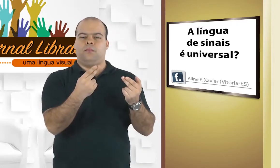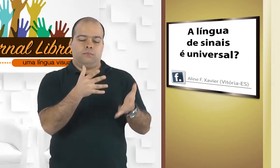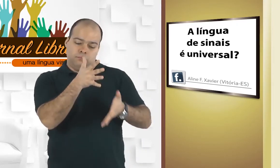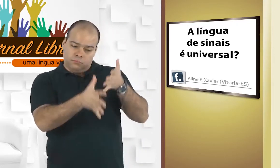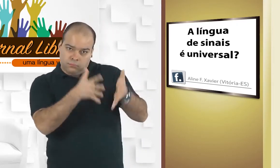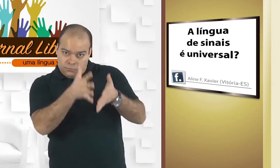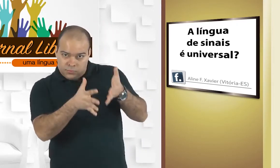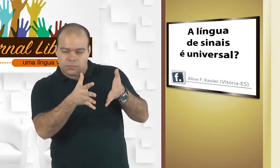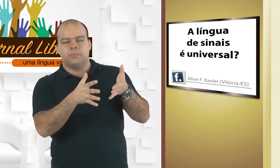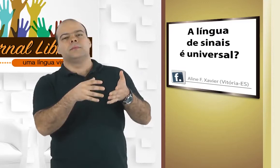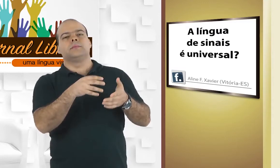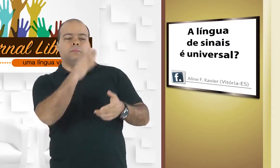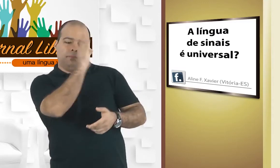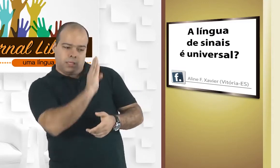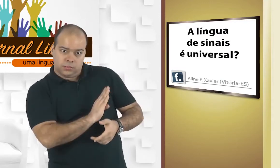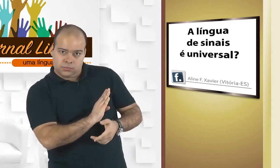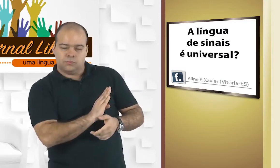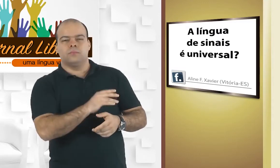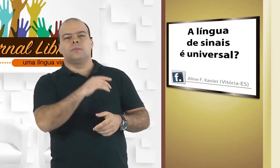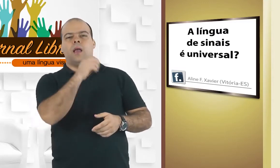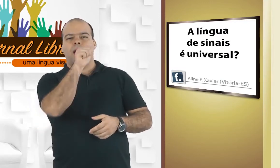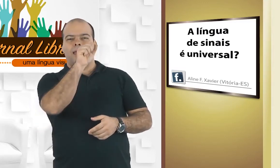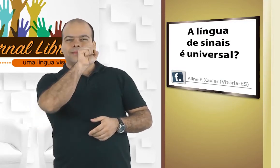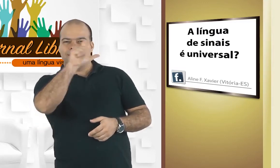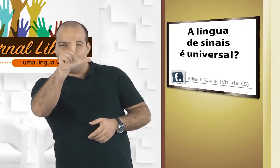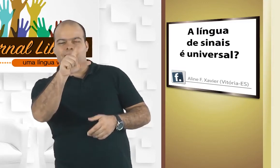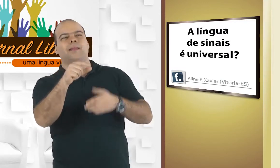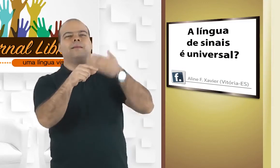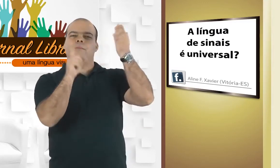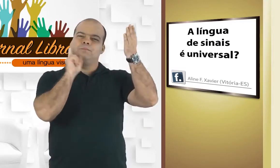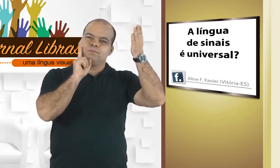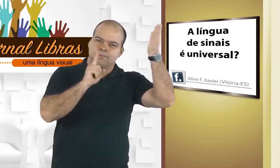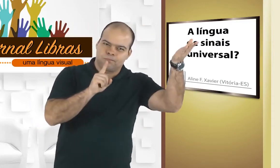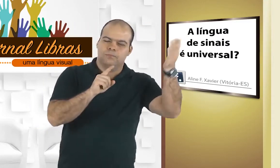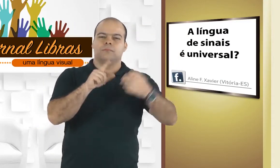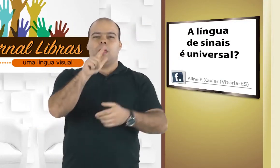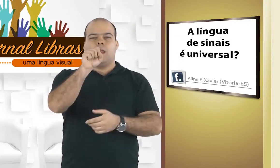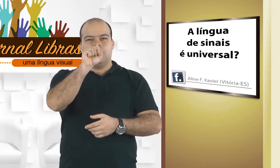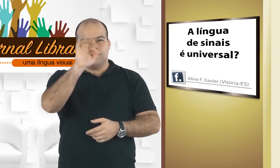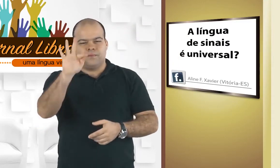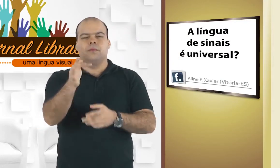Nós temos a língua brasileira de sinais, a língua de sinais americana, a língua de